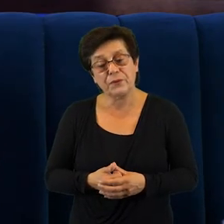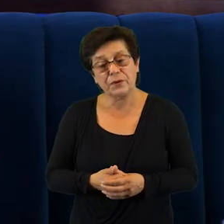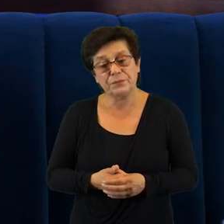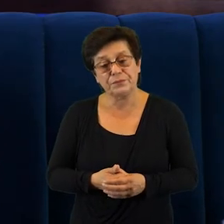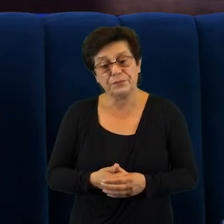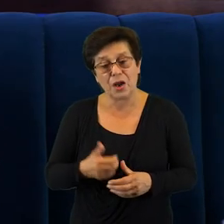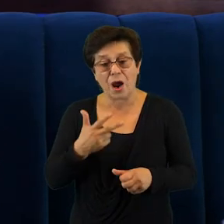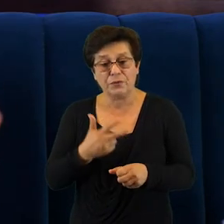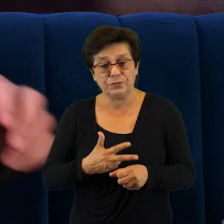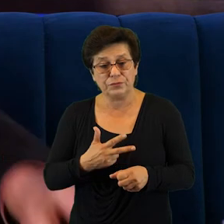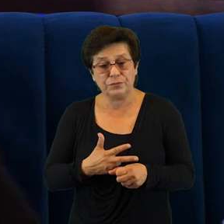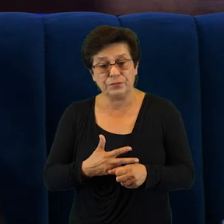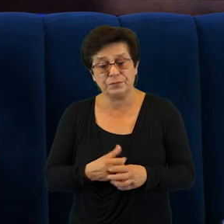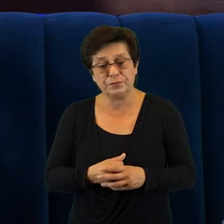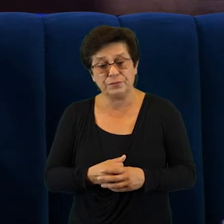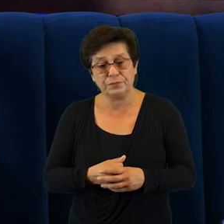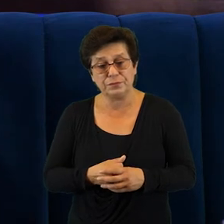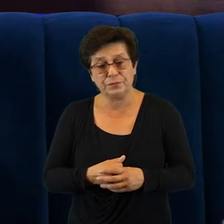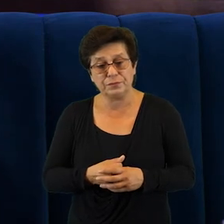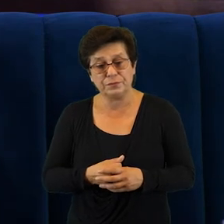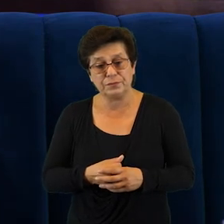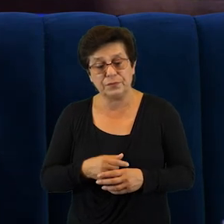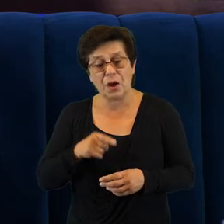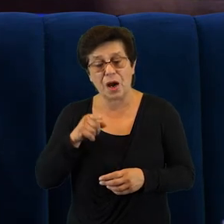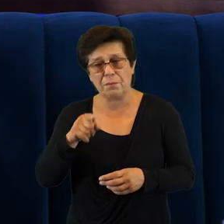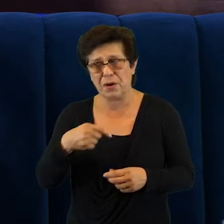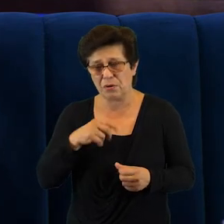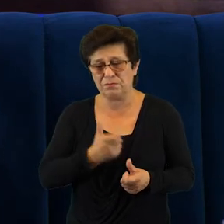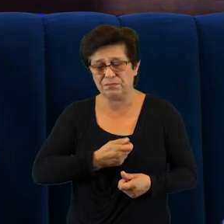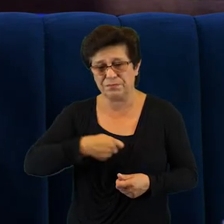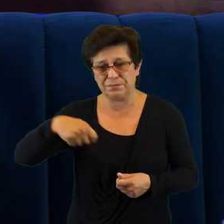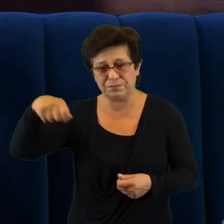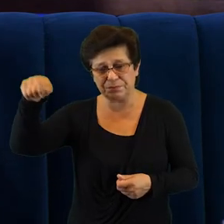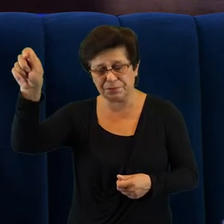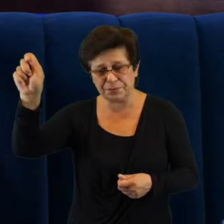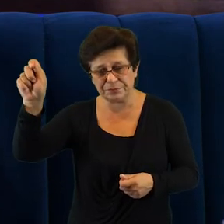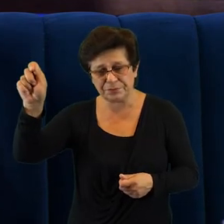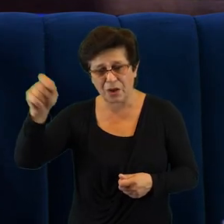co jest szalenie też ważne w kontekście Słonimskiego, ukazuje się książka Romana Brandstaettera